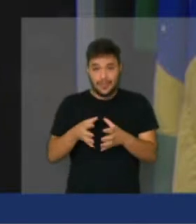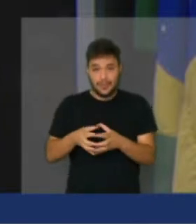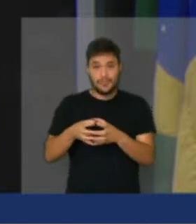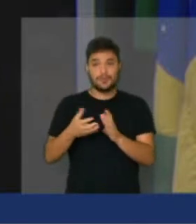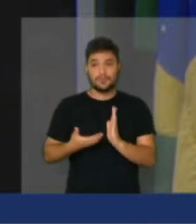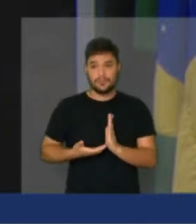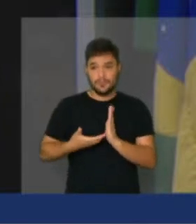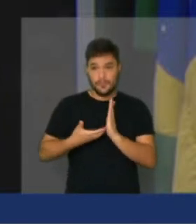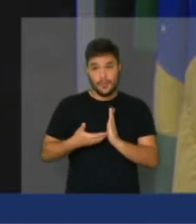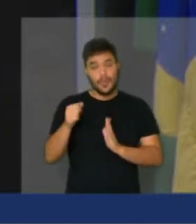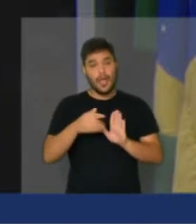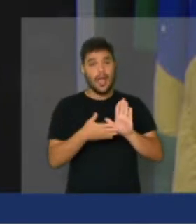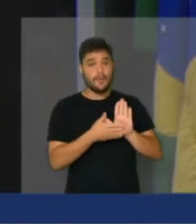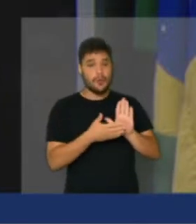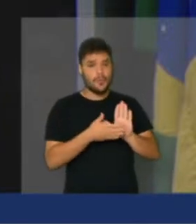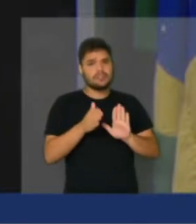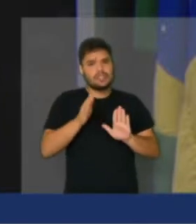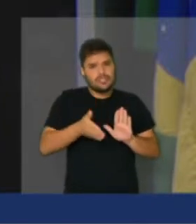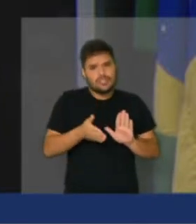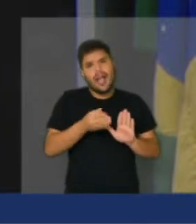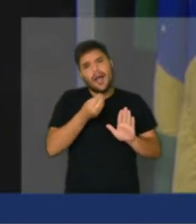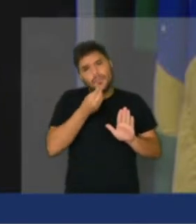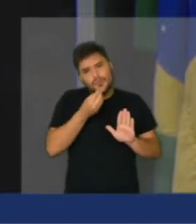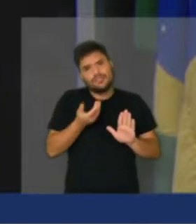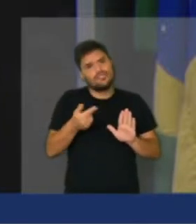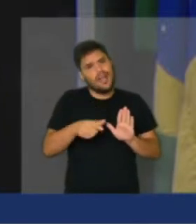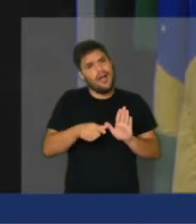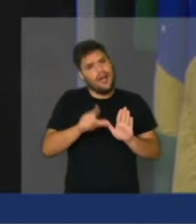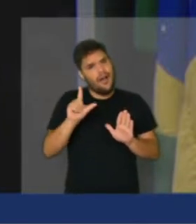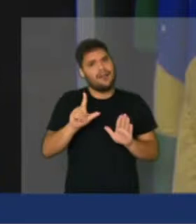MATÉRIA JÁ PODERIA TER SIDO DELIBERADO PELA... FINAL DA LEGISLATURA PASSADA, DECISÃO